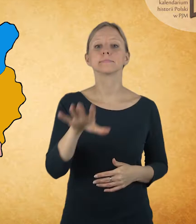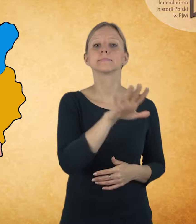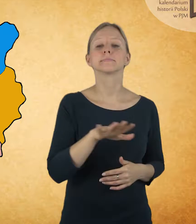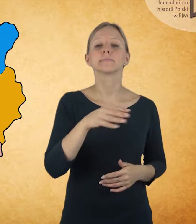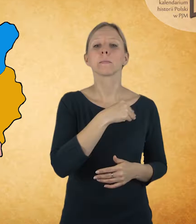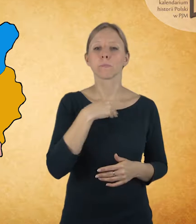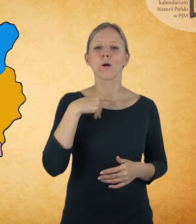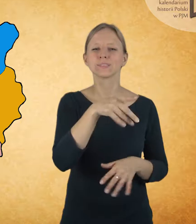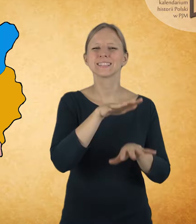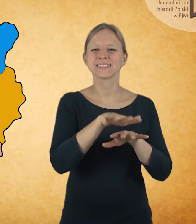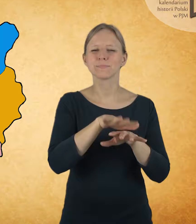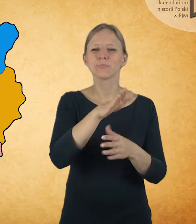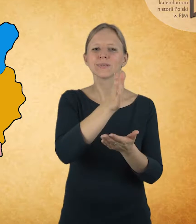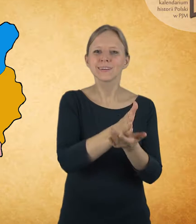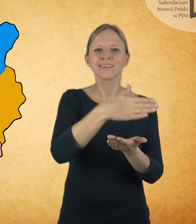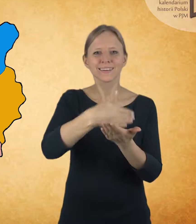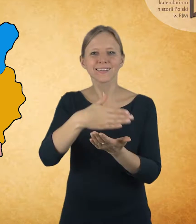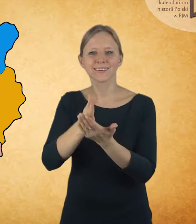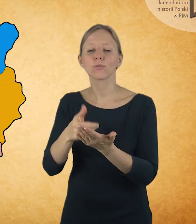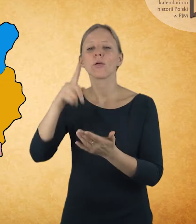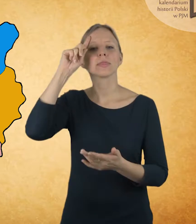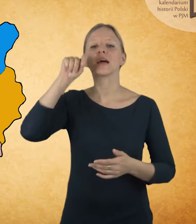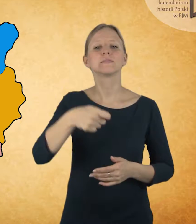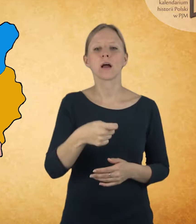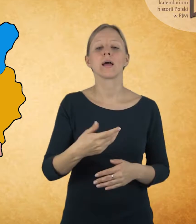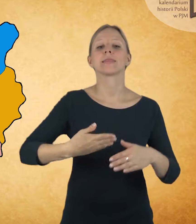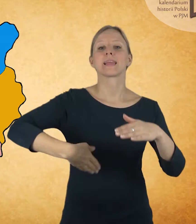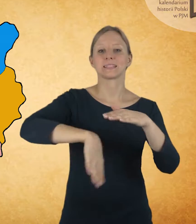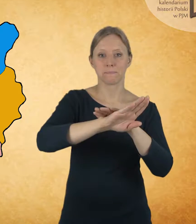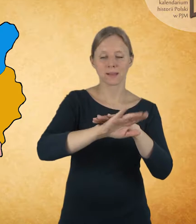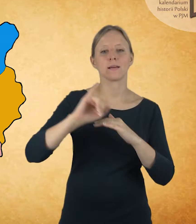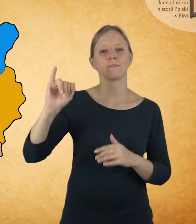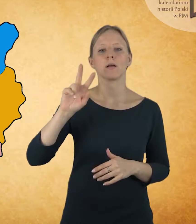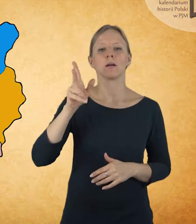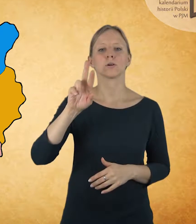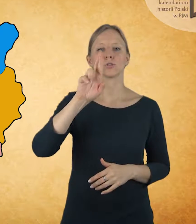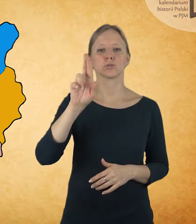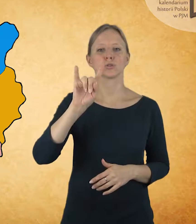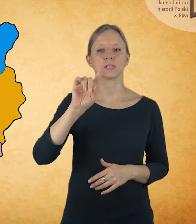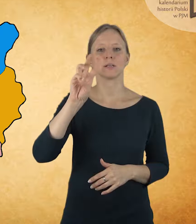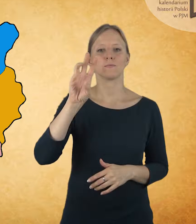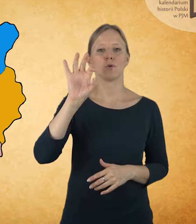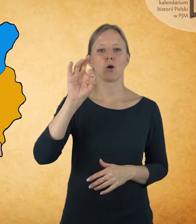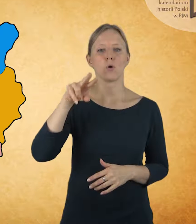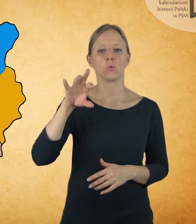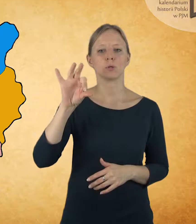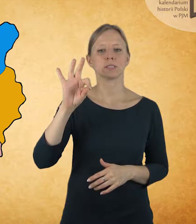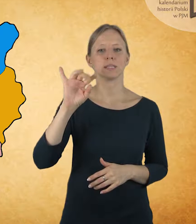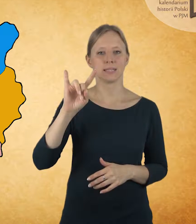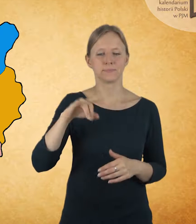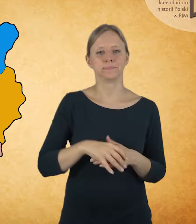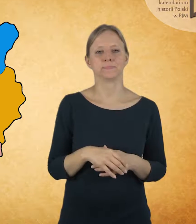Ten system ma nazwę Testament Krzywoustego.